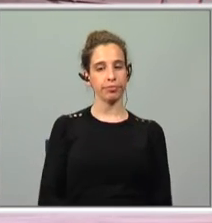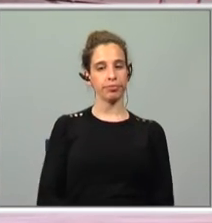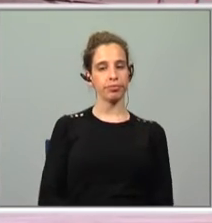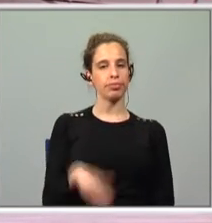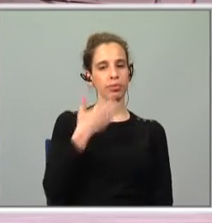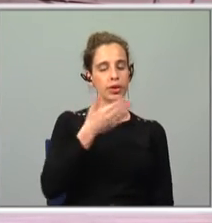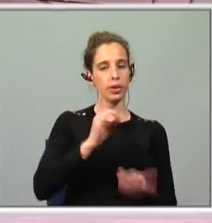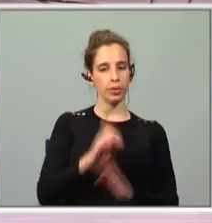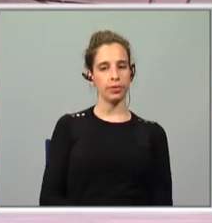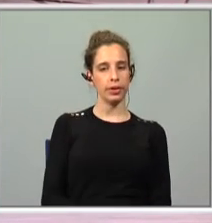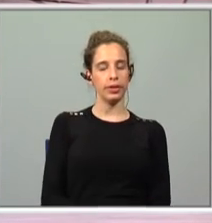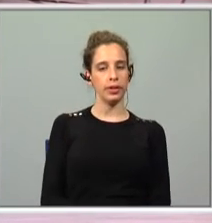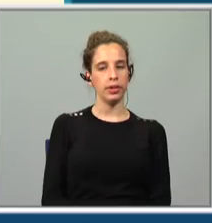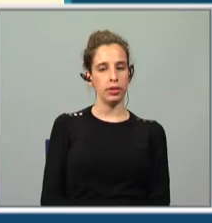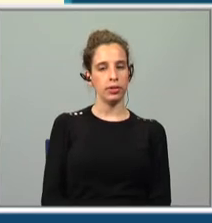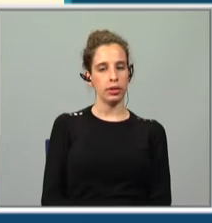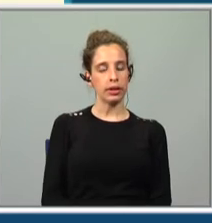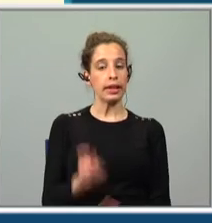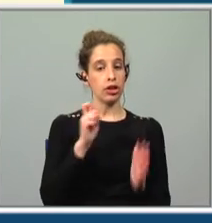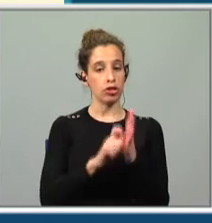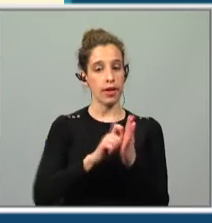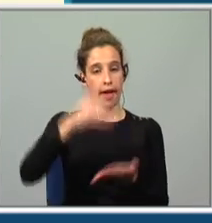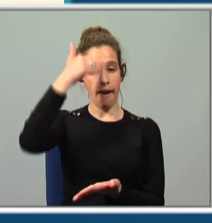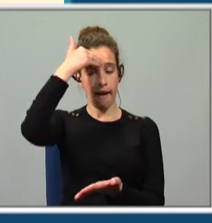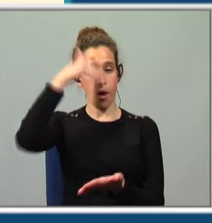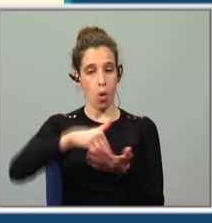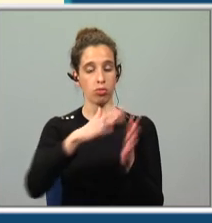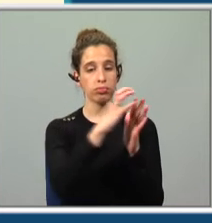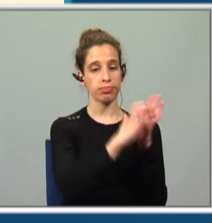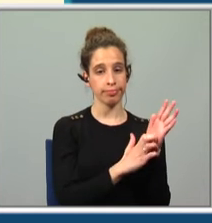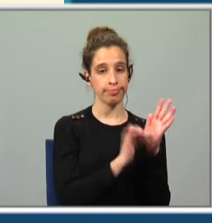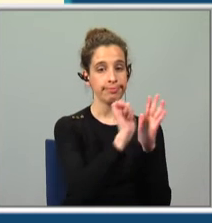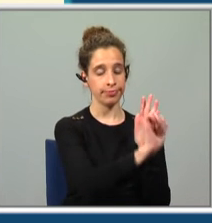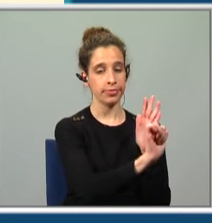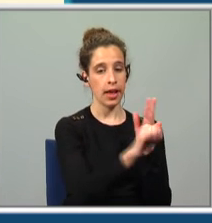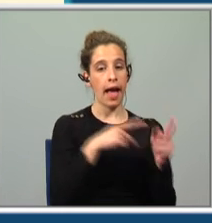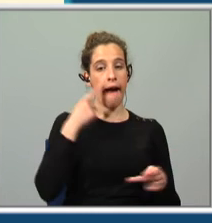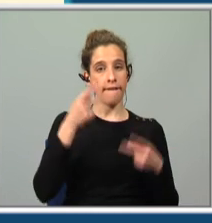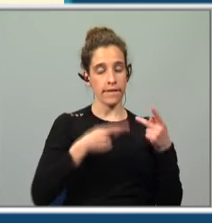que te peço entao peço que Escreva as a conclusão deste texto que o a Vales e 我問你然後我問你寫一個本文的結論是 Vales 和